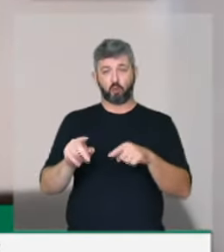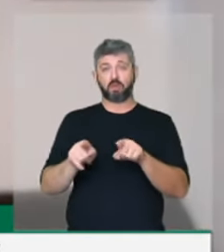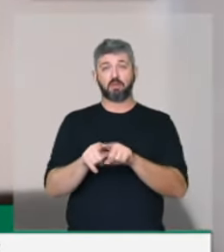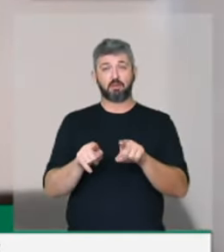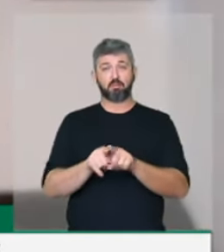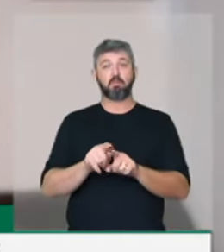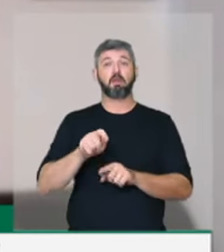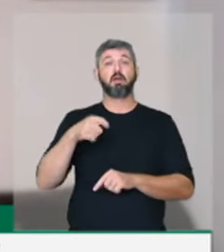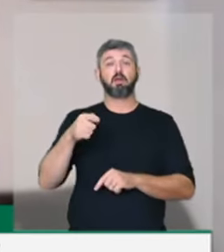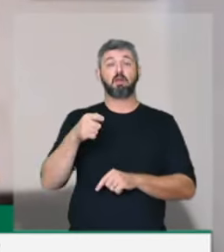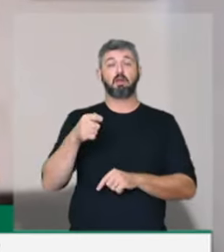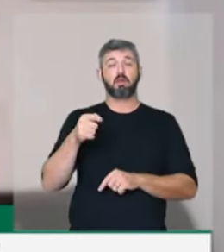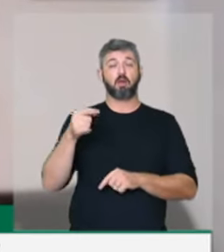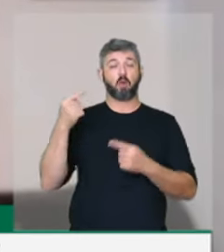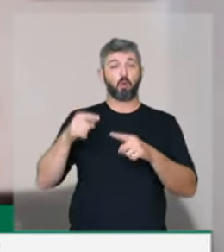S... VAMOS ORIENTAR SIM É URGÊNCIA.... AGORA É